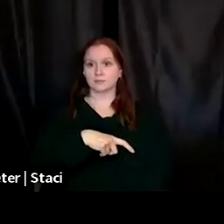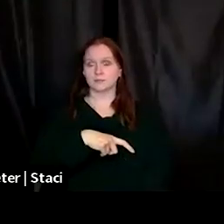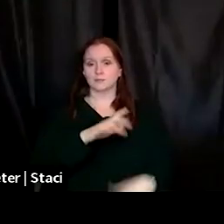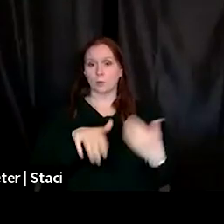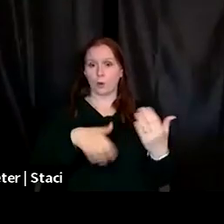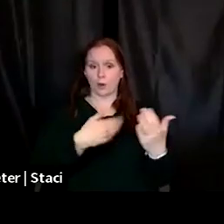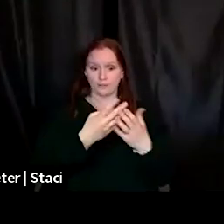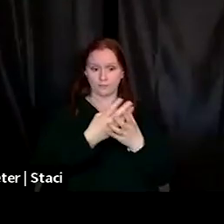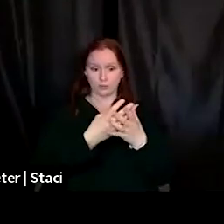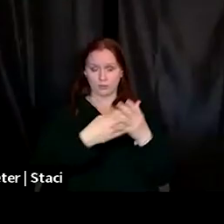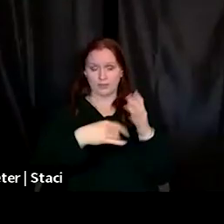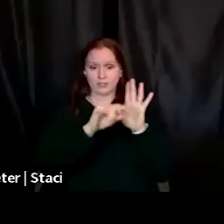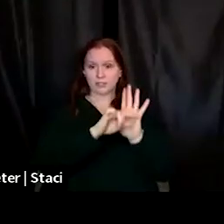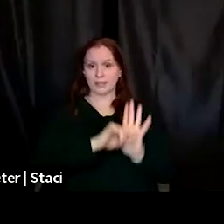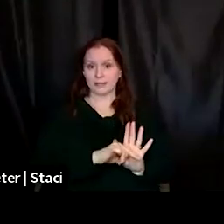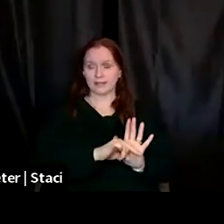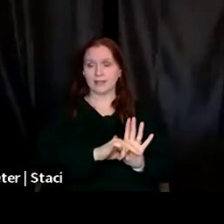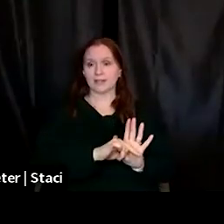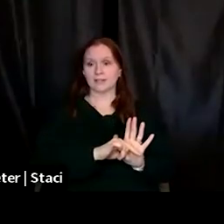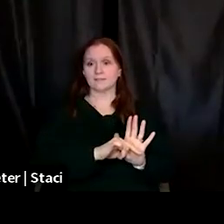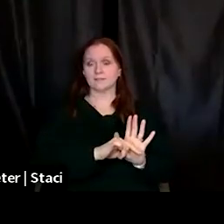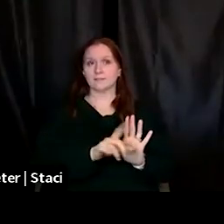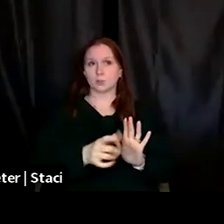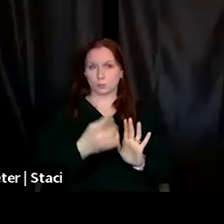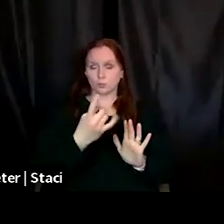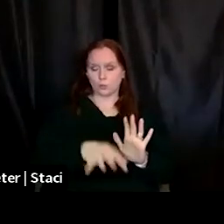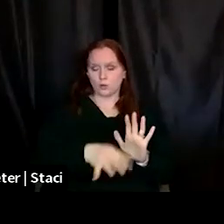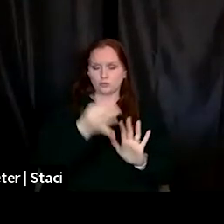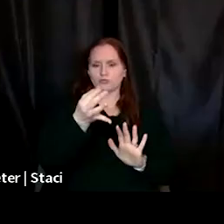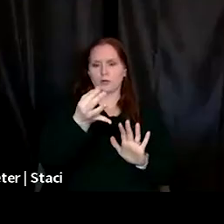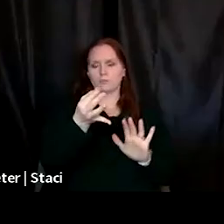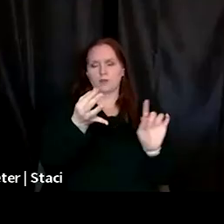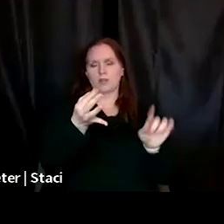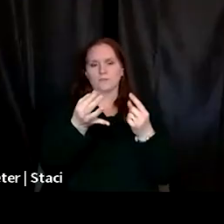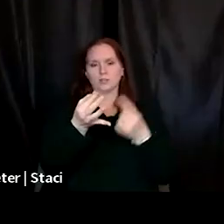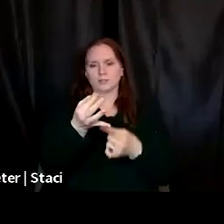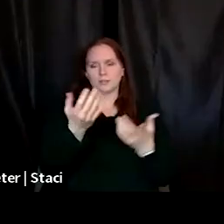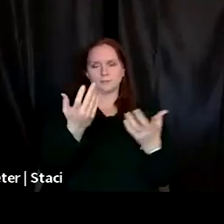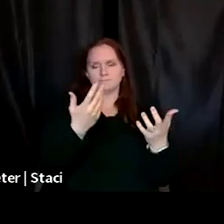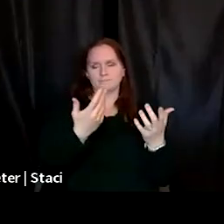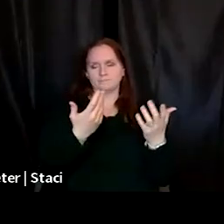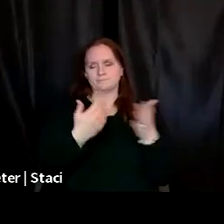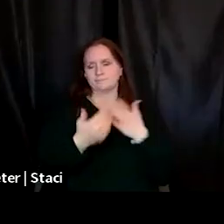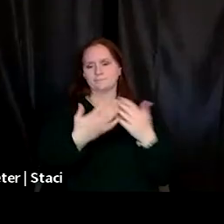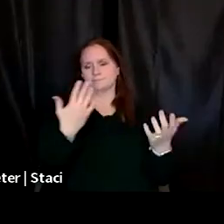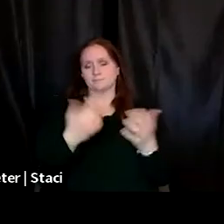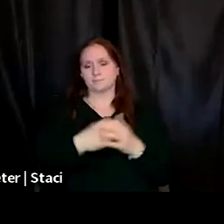para implementar este modelo SOAR desde el principio. Y como Zuzanna habló sobre ello también,